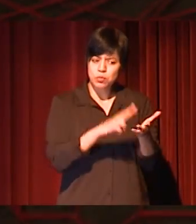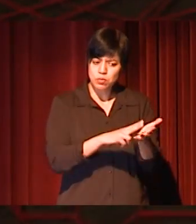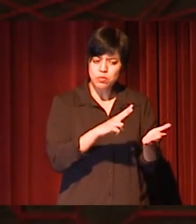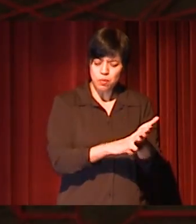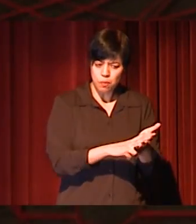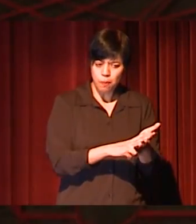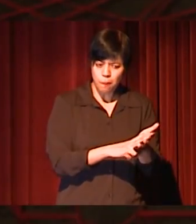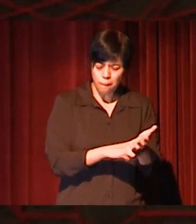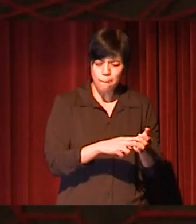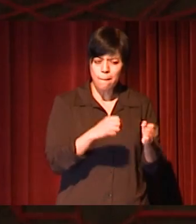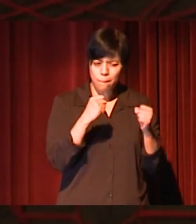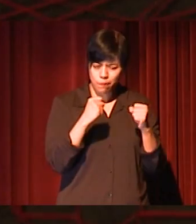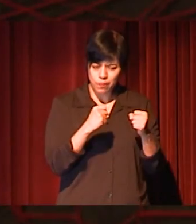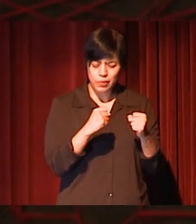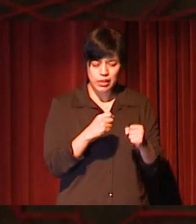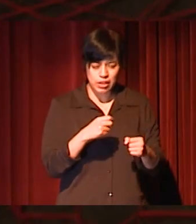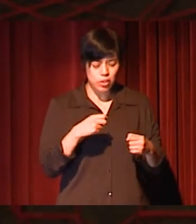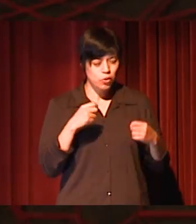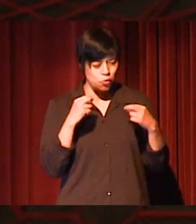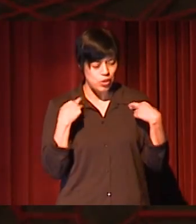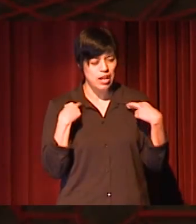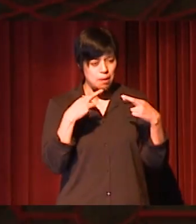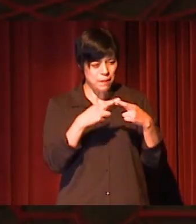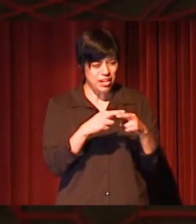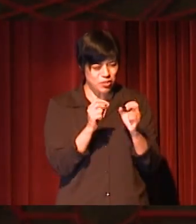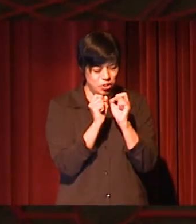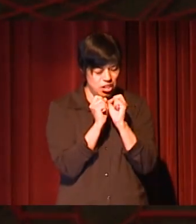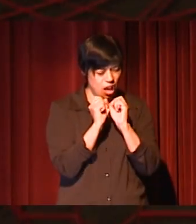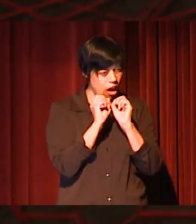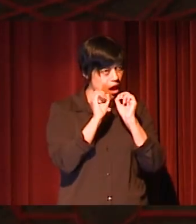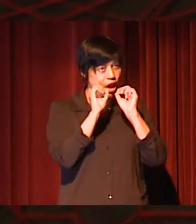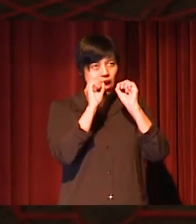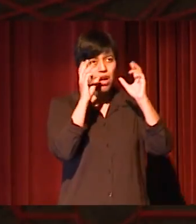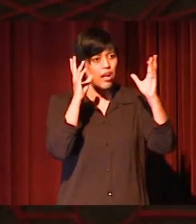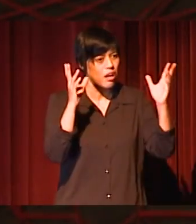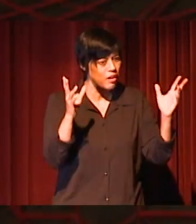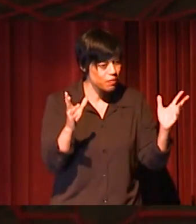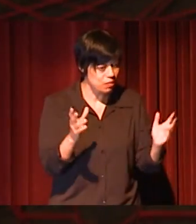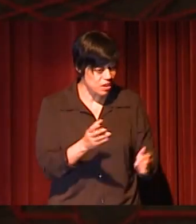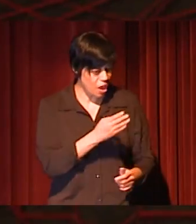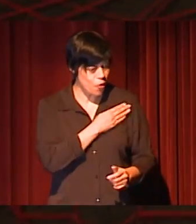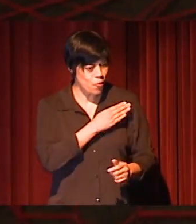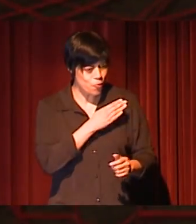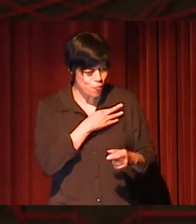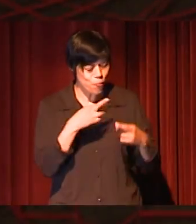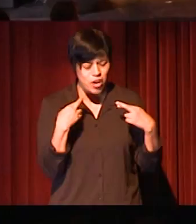ahí donde enseñar es admirado, donde es algo prestigioso ser maestro,